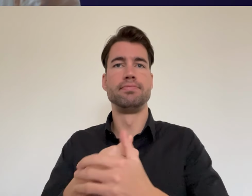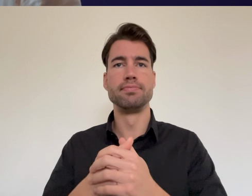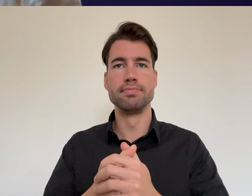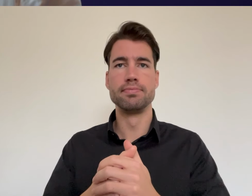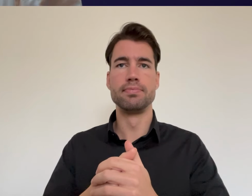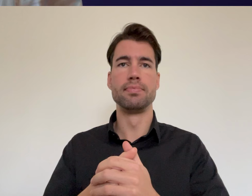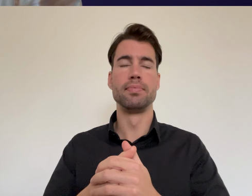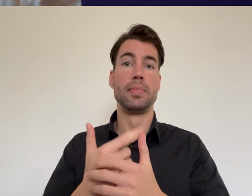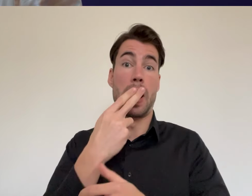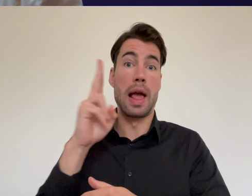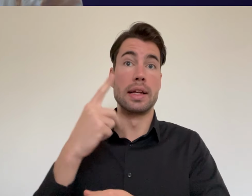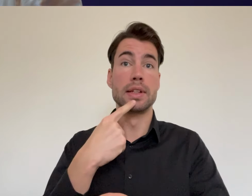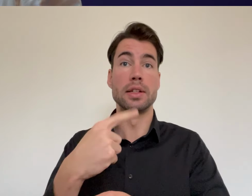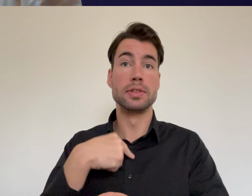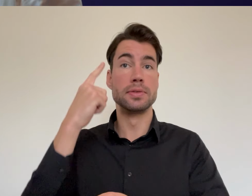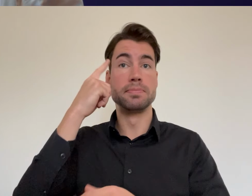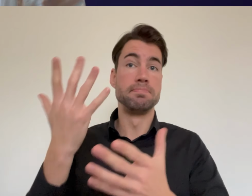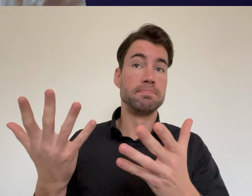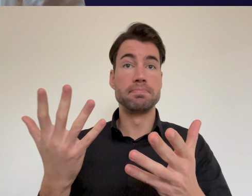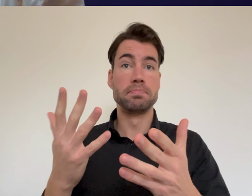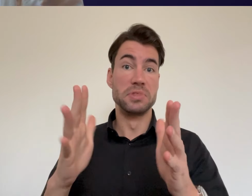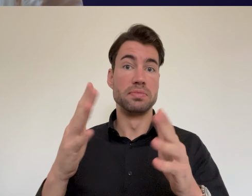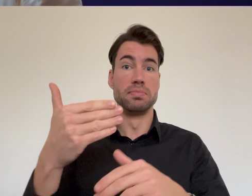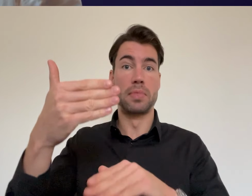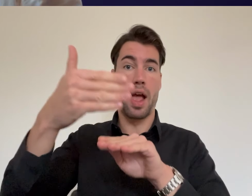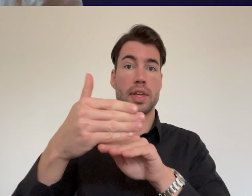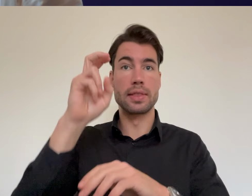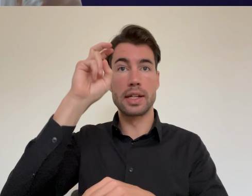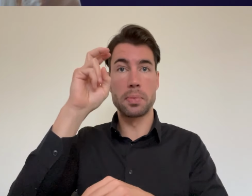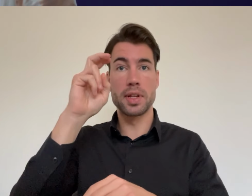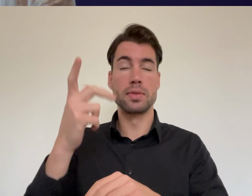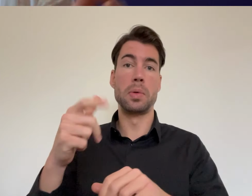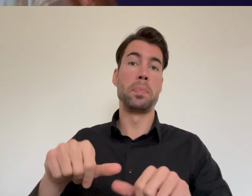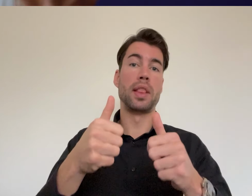cliënten. Eerlijk gezegd verwacht ik wel dat dat eind december/begin januari gaat worden,